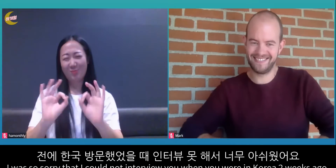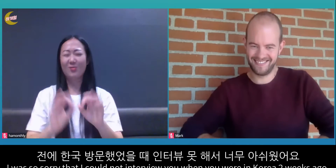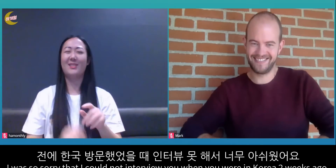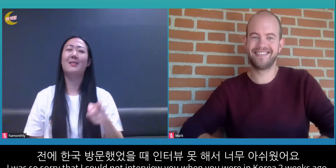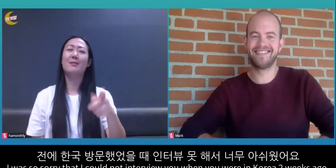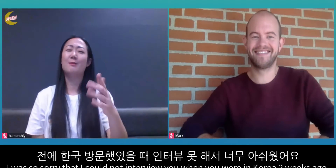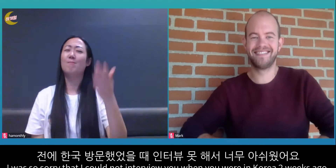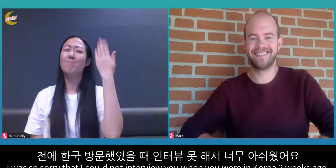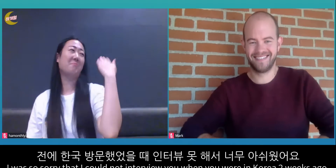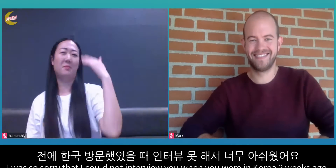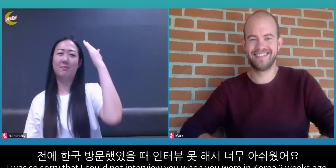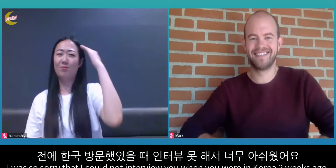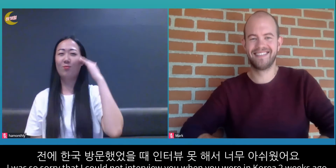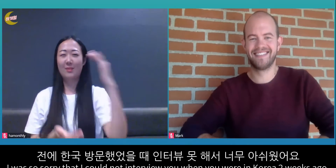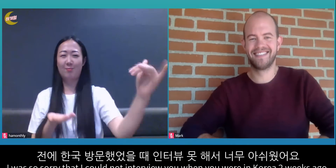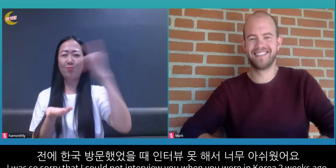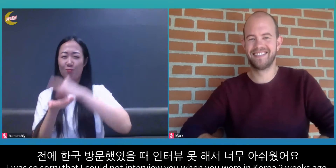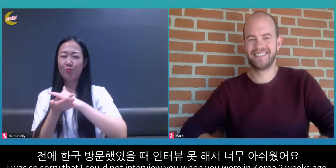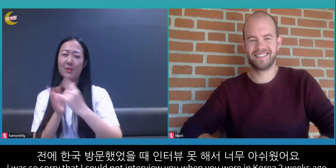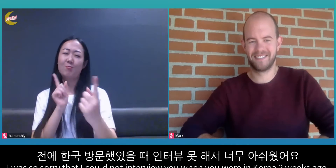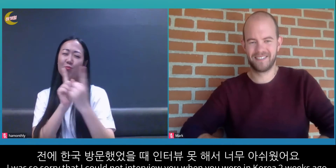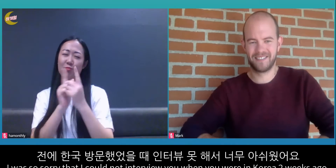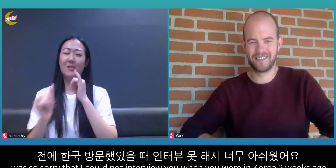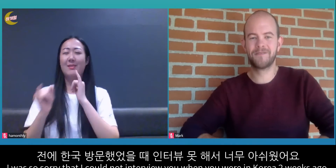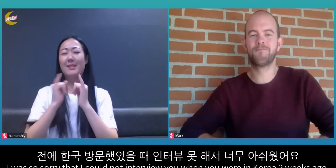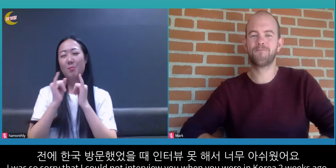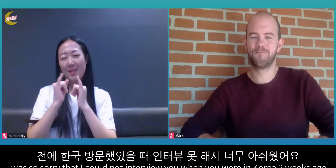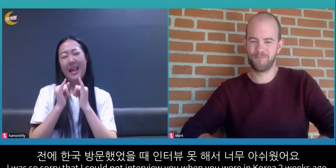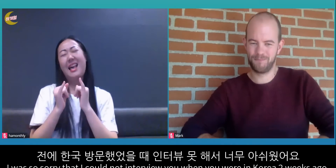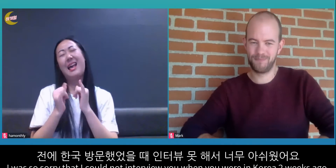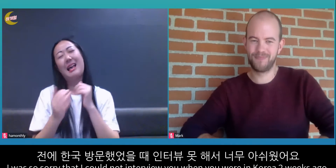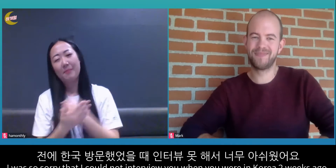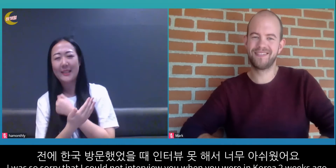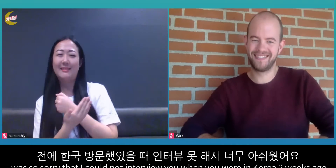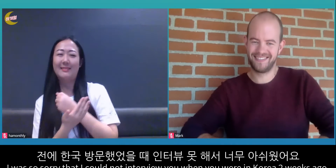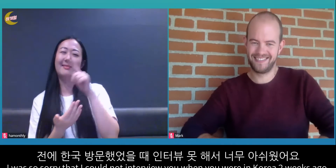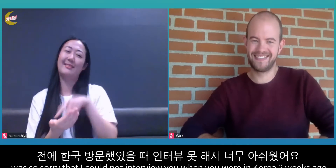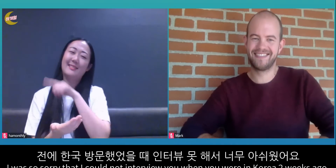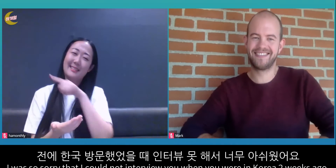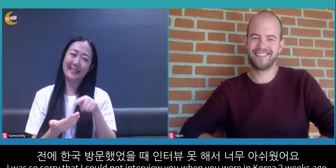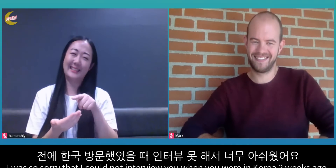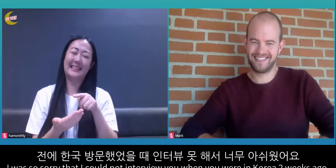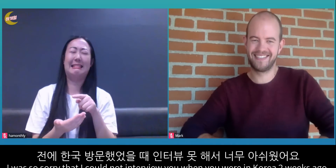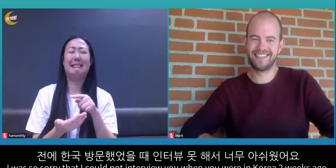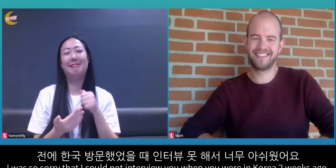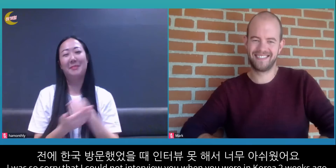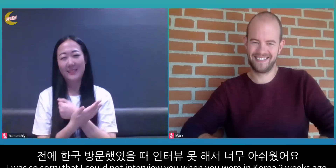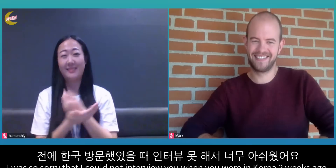２週間前に韓国にいた時は面接できなかったのでごめんなさい。